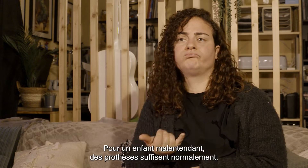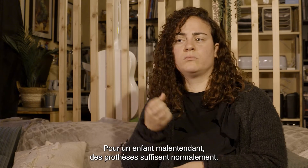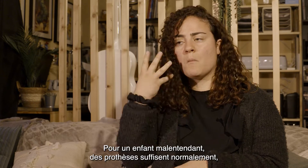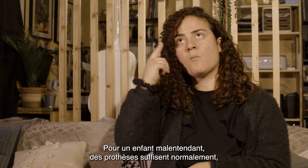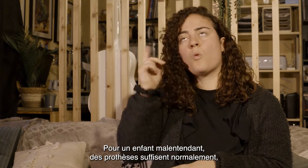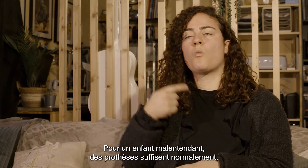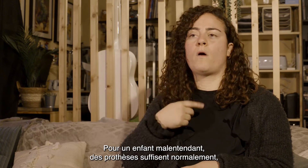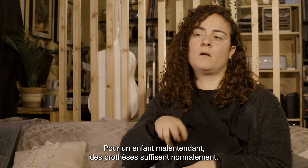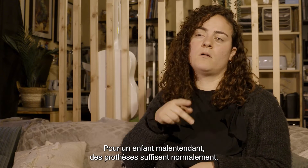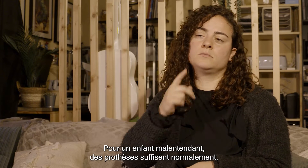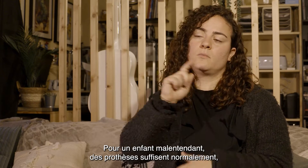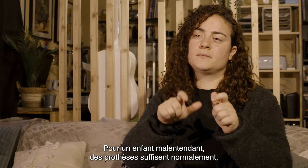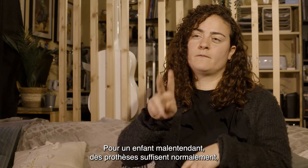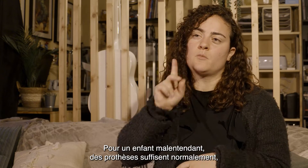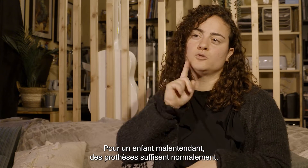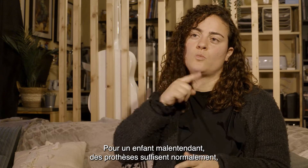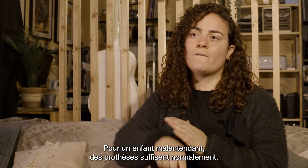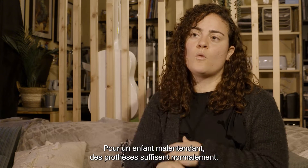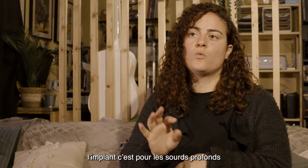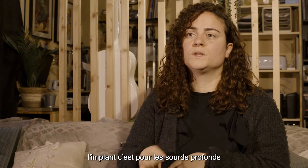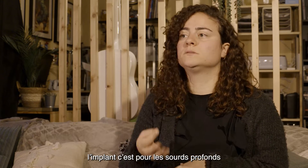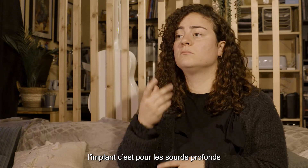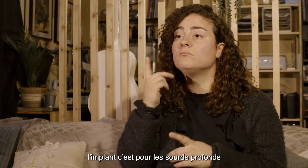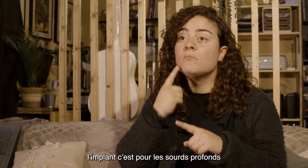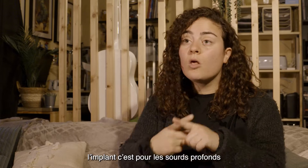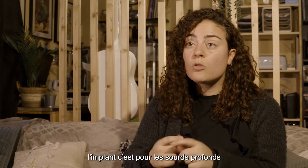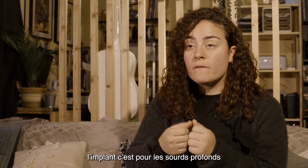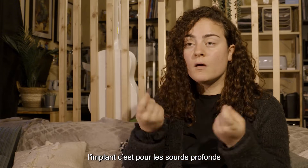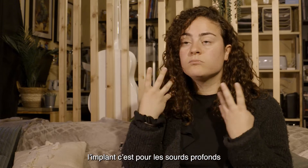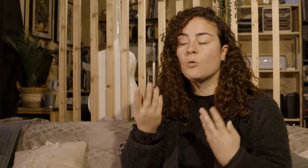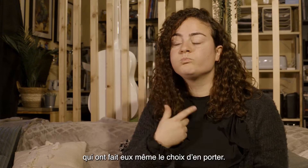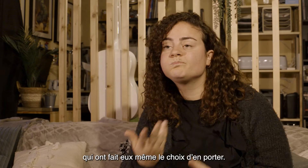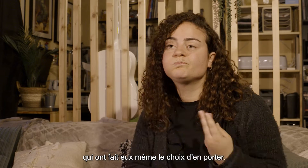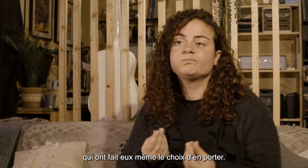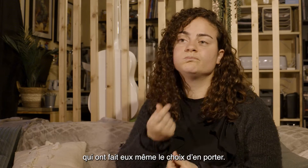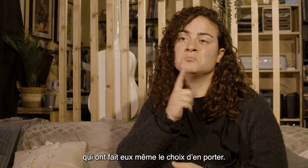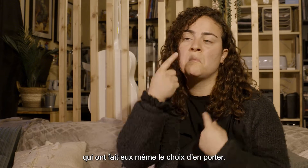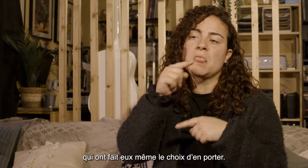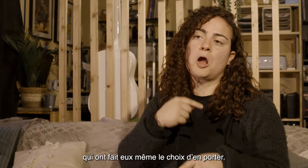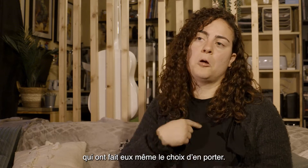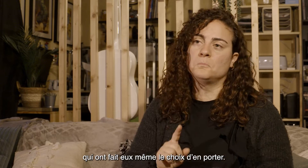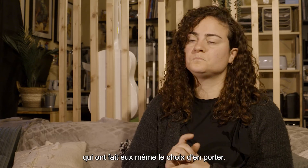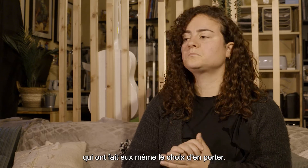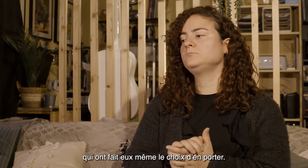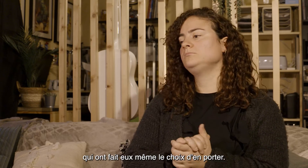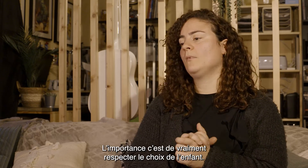Pour un enfant malentendant, des prothèses suffisent normalement, l’implant c’est pour les sourds profonds qui ont fait eux même le choix d’en porter.